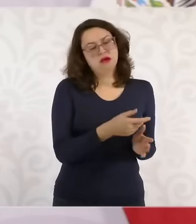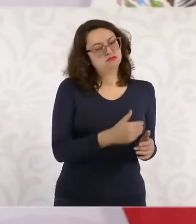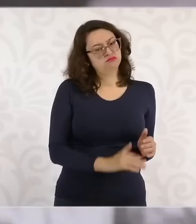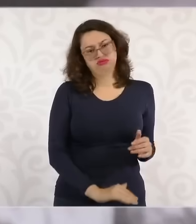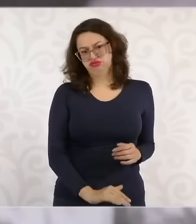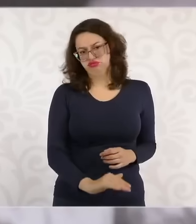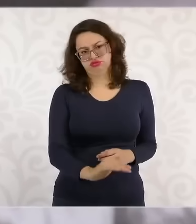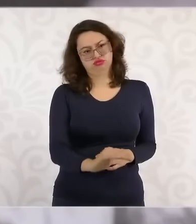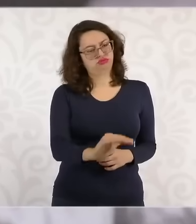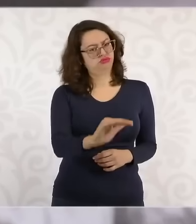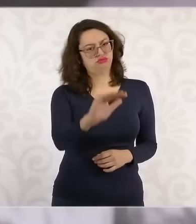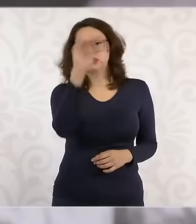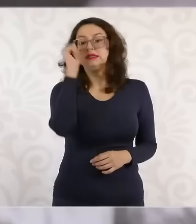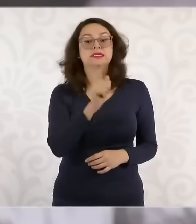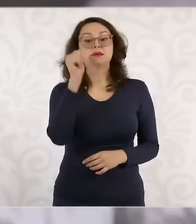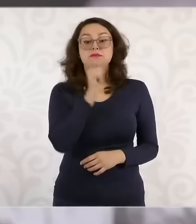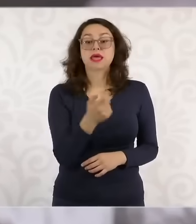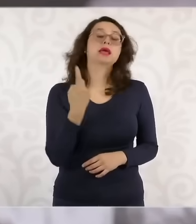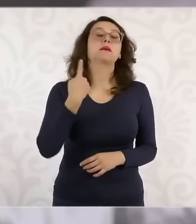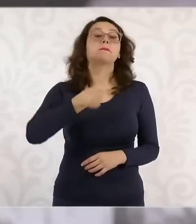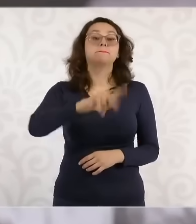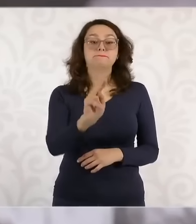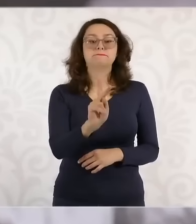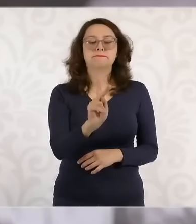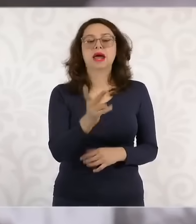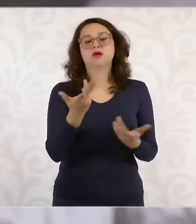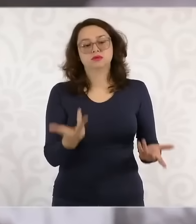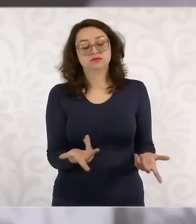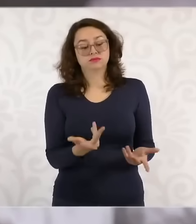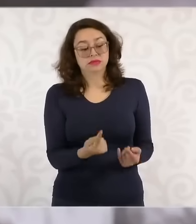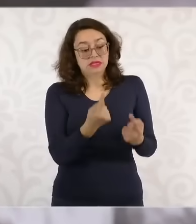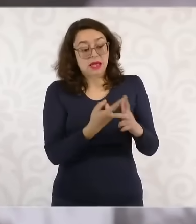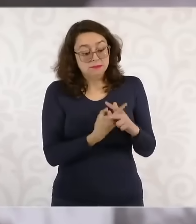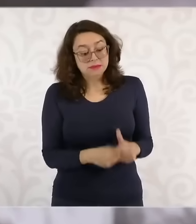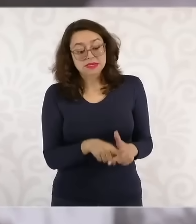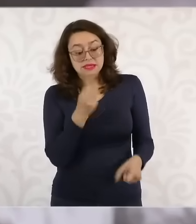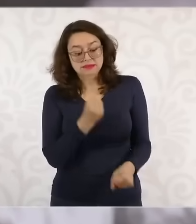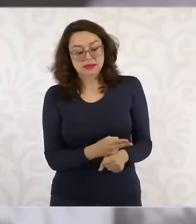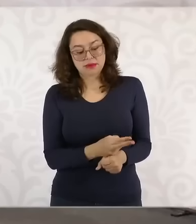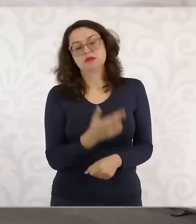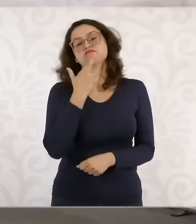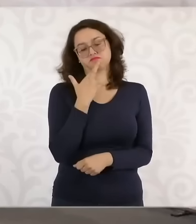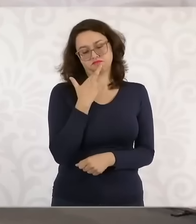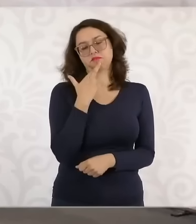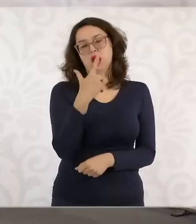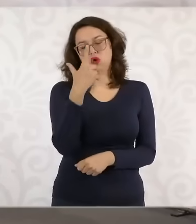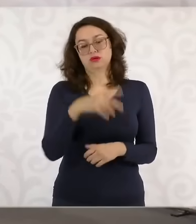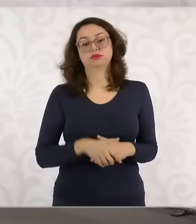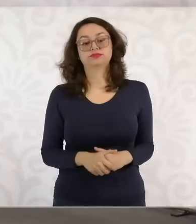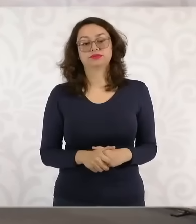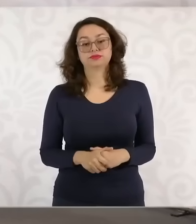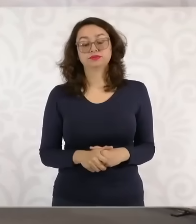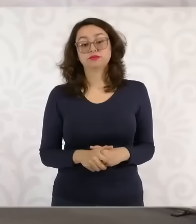mejor avances y más resultados desde la niñez y se aplica desde la niñez. Somos de los pocos países